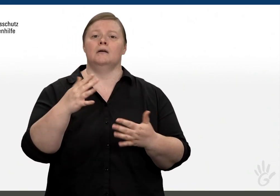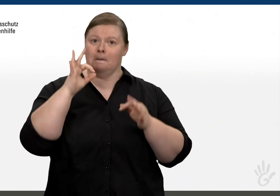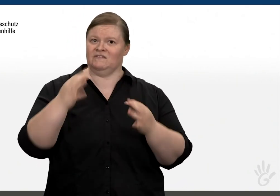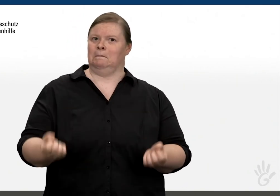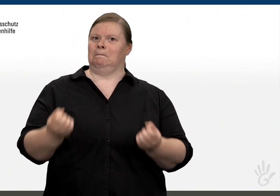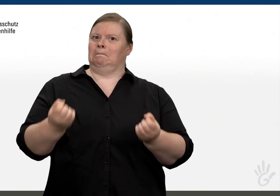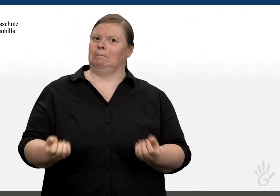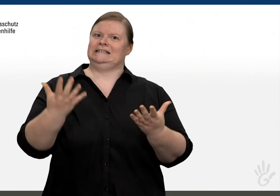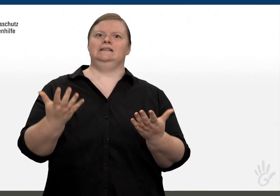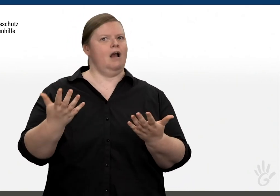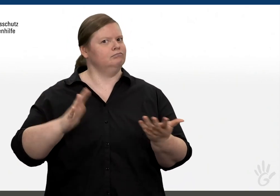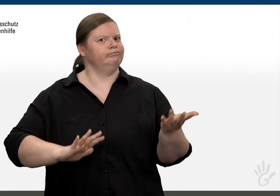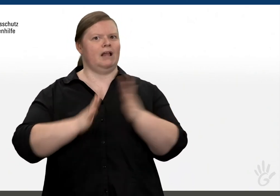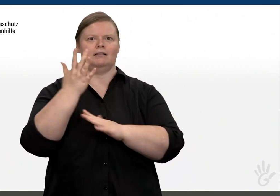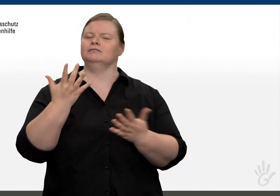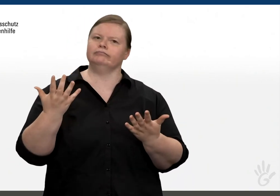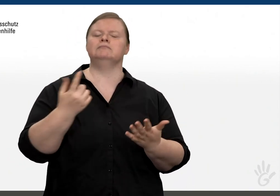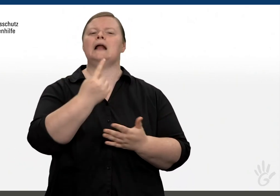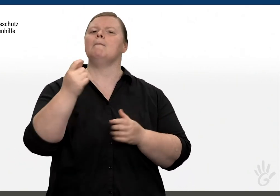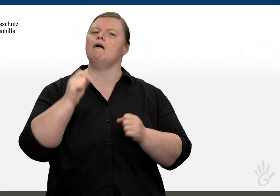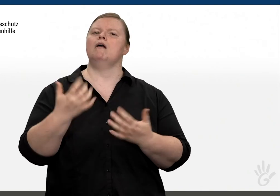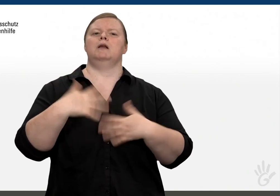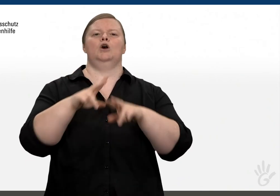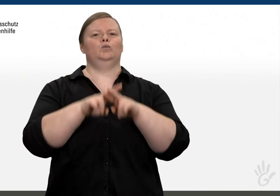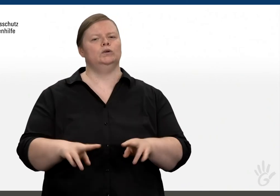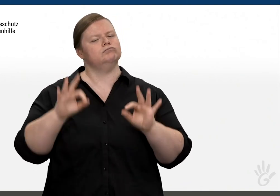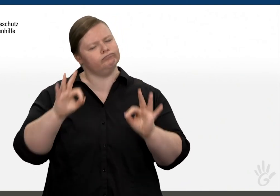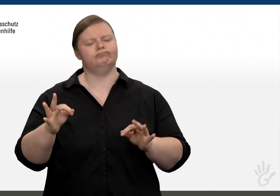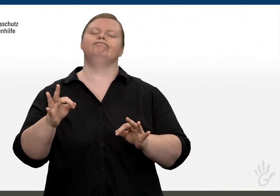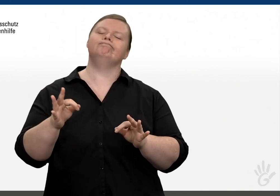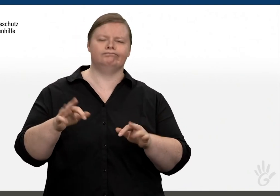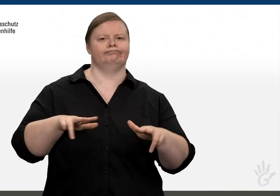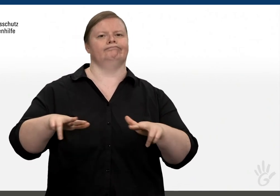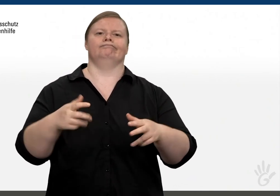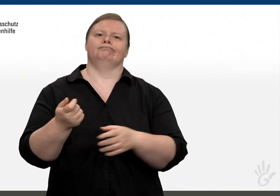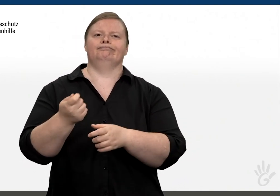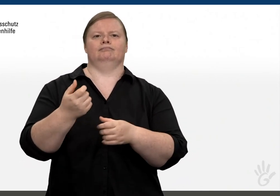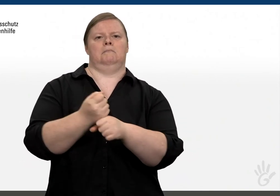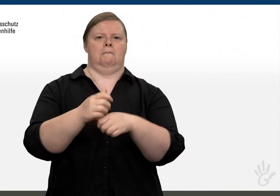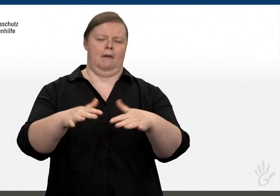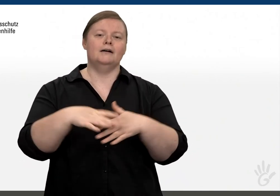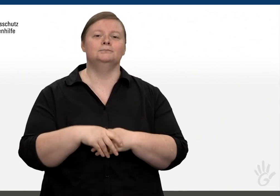damit Sie auch im Brandfall besonnen handeln können.